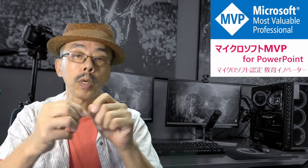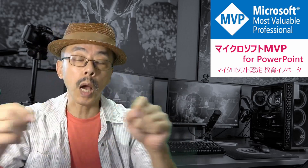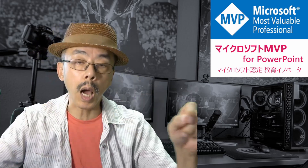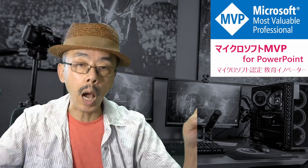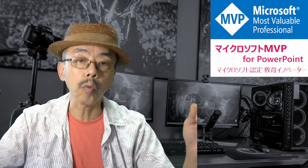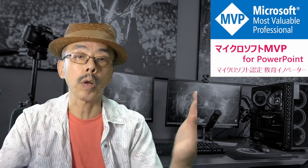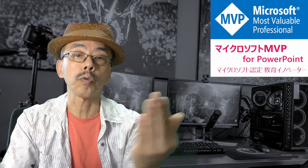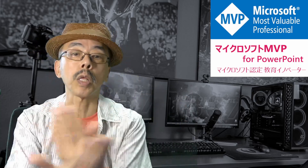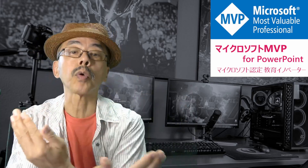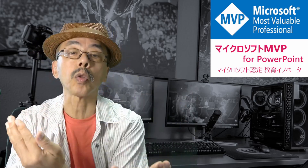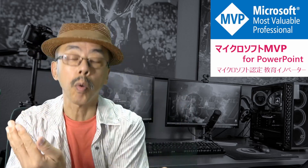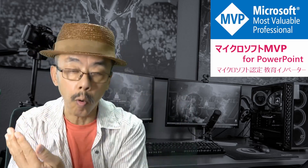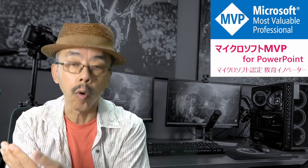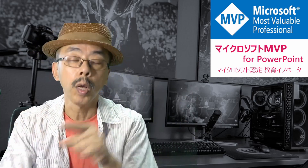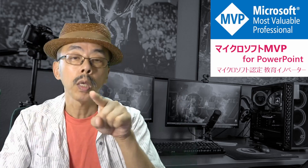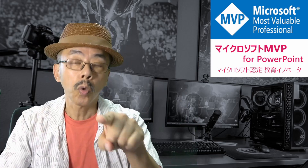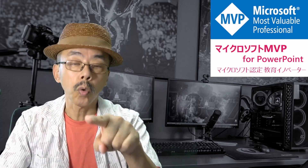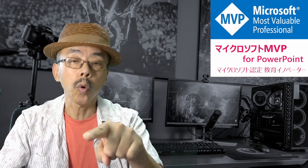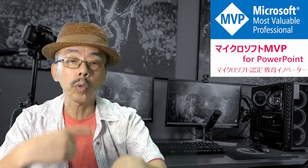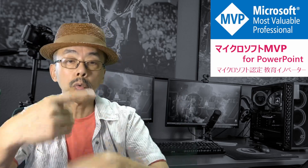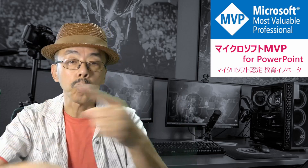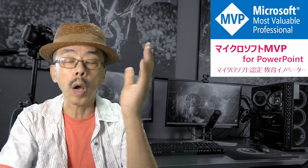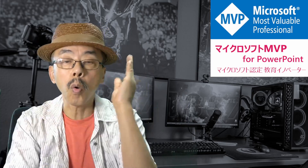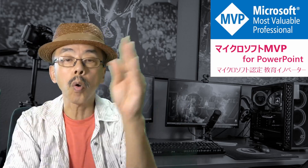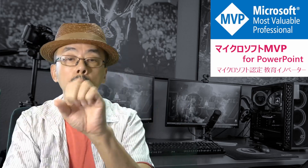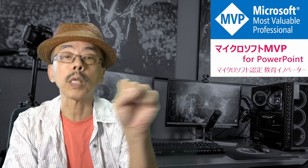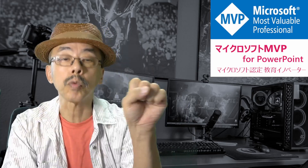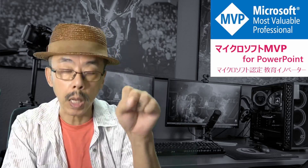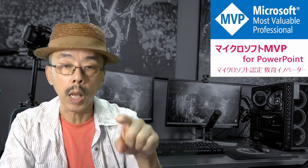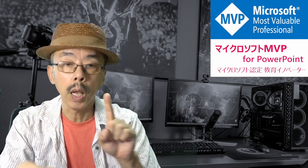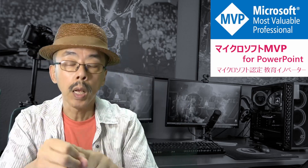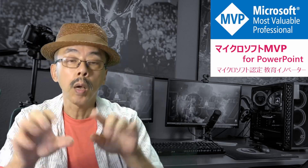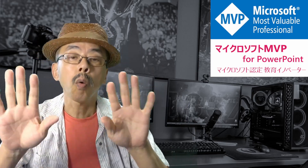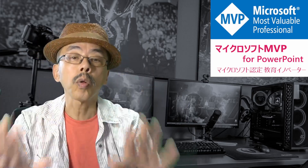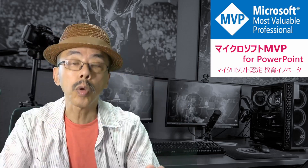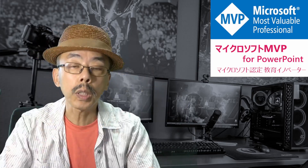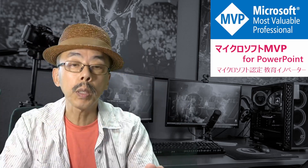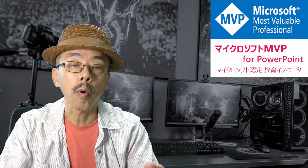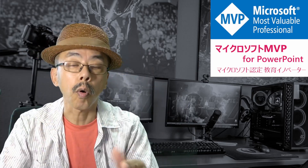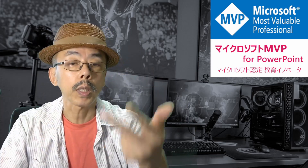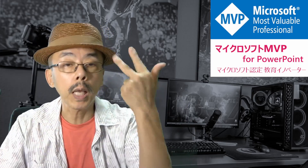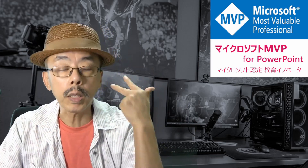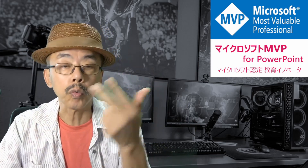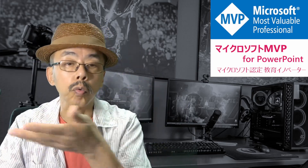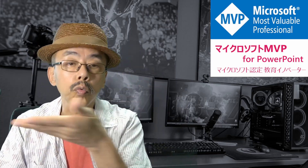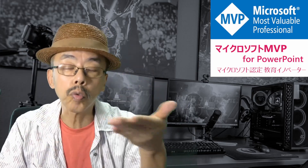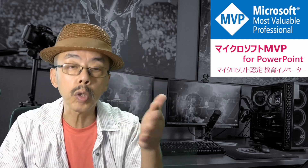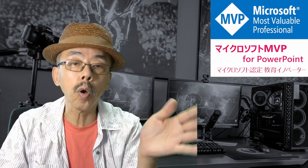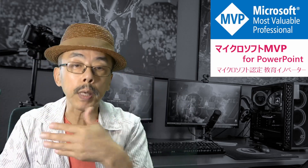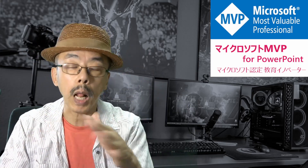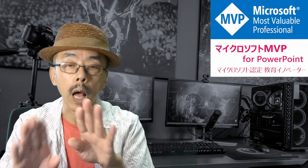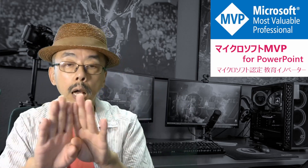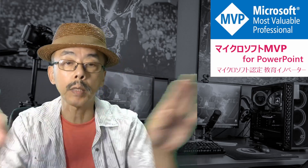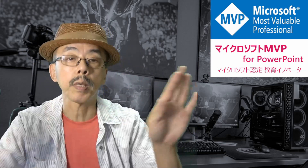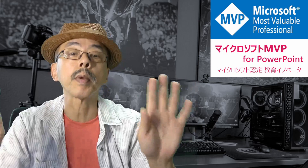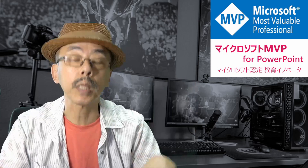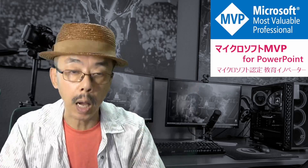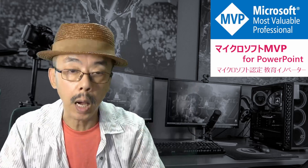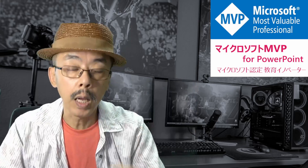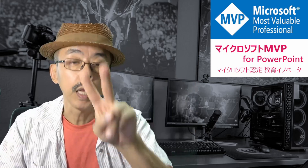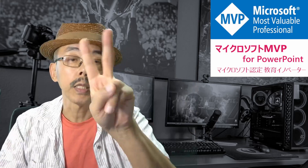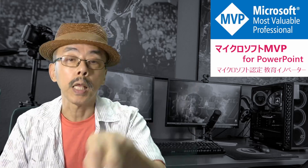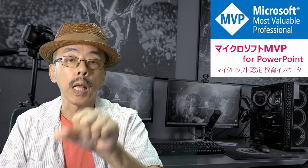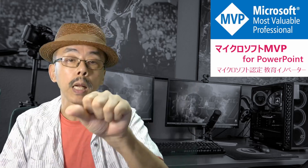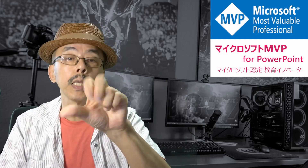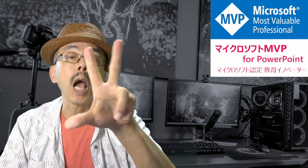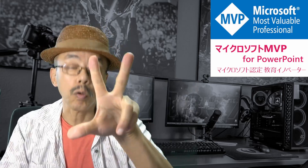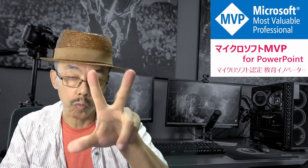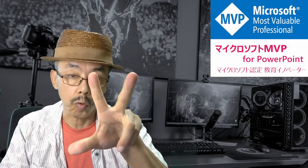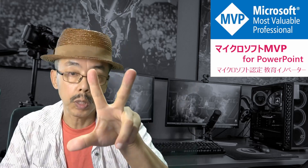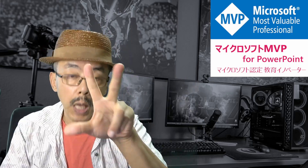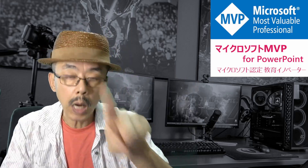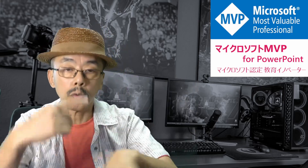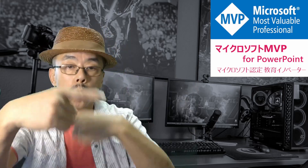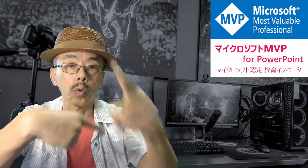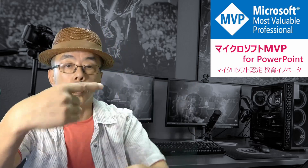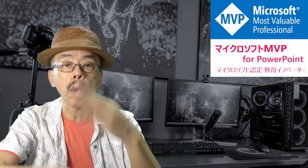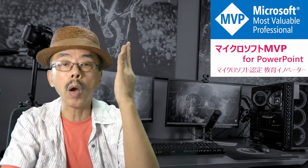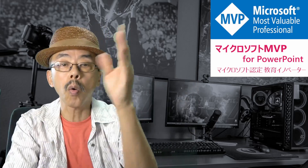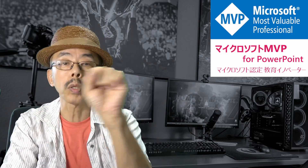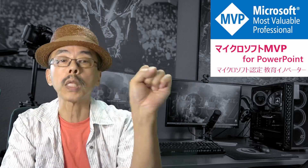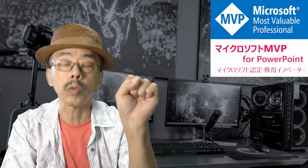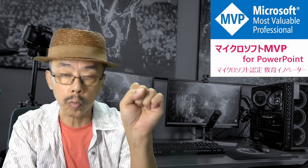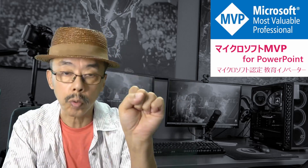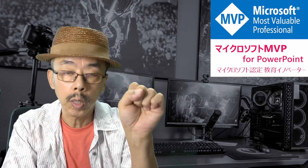もう長いんですけど、その手話講座、先週の水曜日から始まりました。リアルの手話講座です。